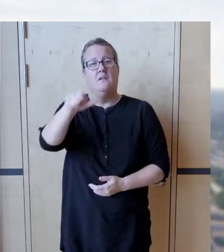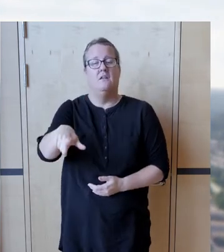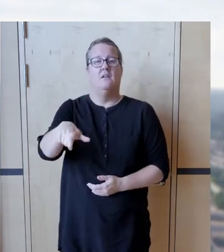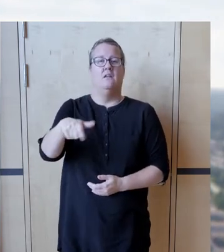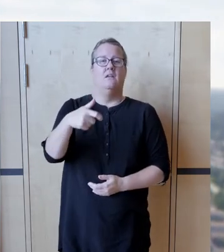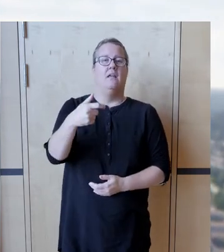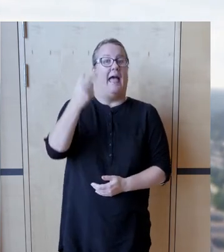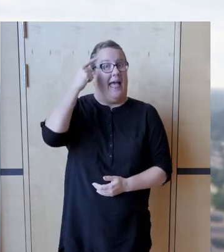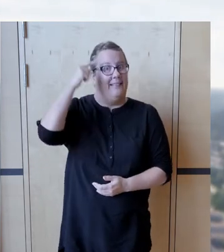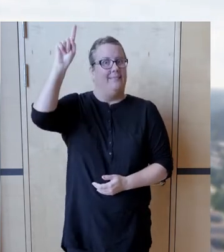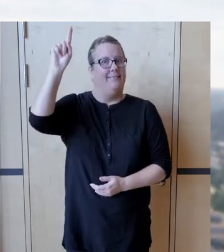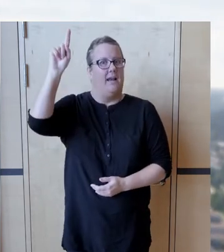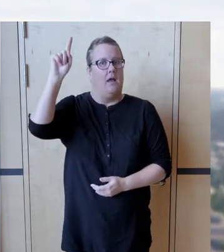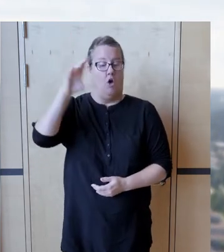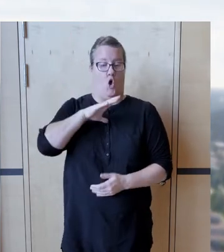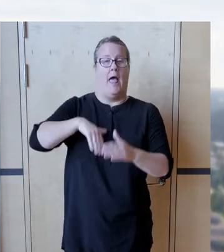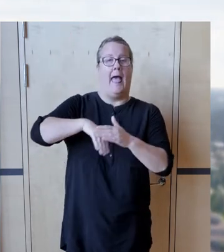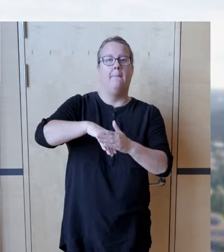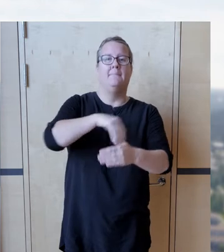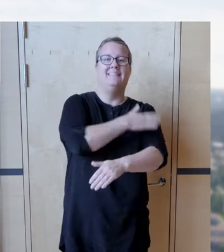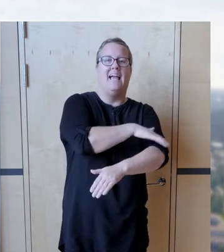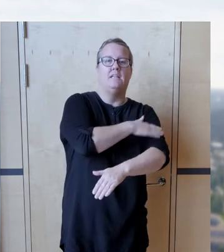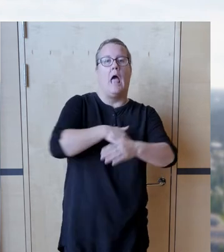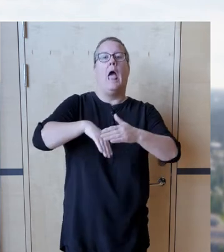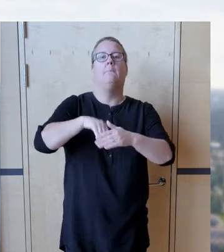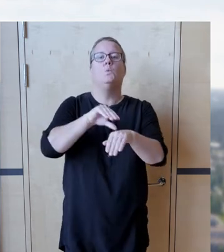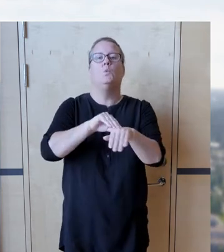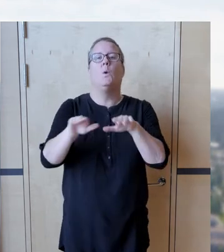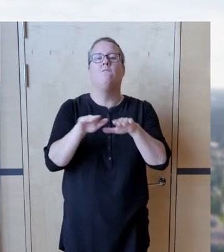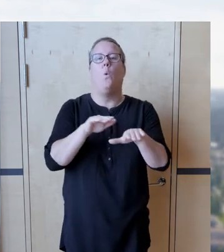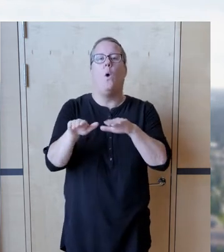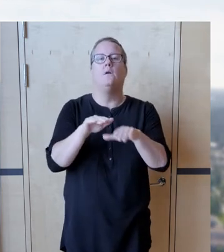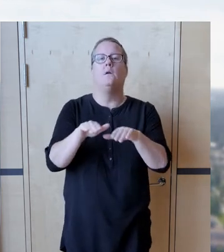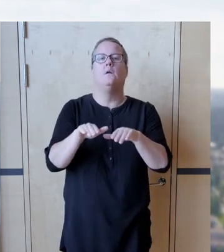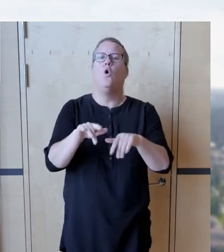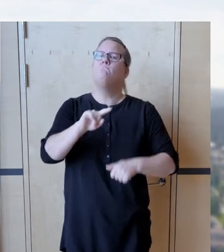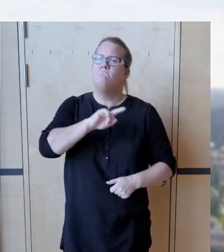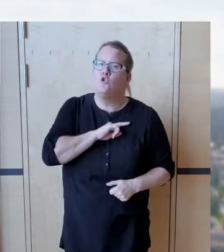Hemtjänsten är hemsjukvård till en sån nivå så att det vore mer